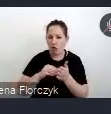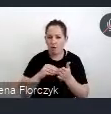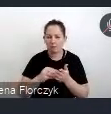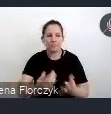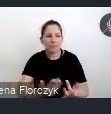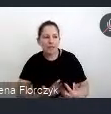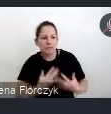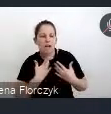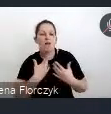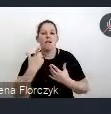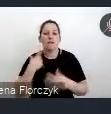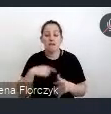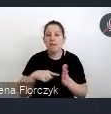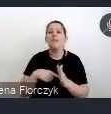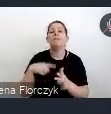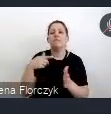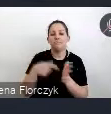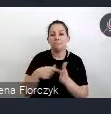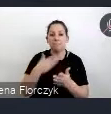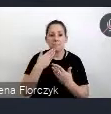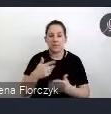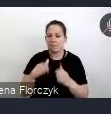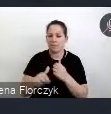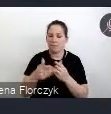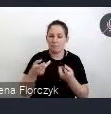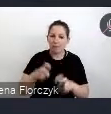tak że mam nadzieję, że z tego powstanie pewna strategia,